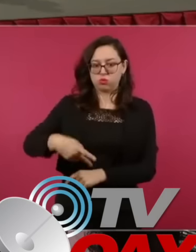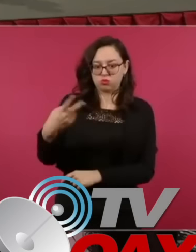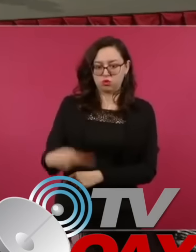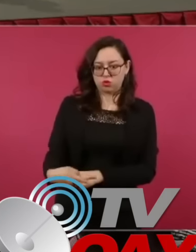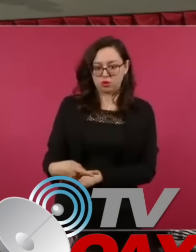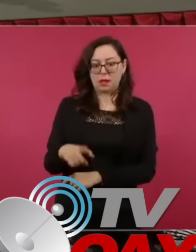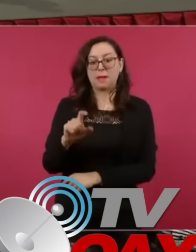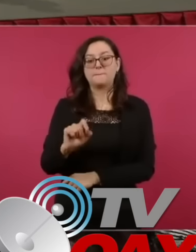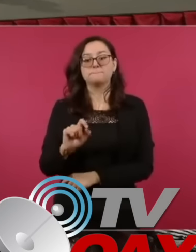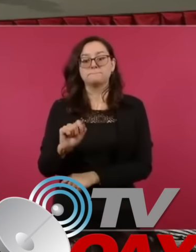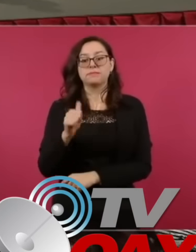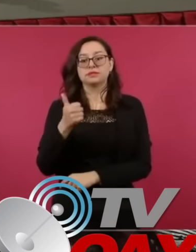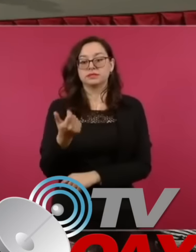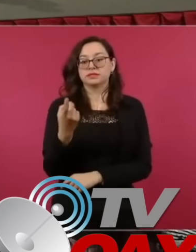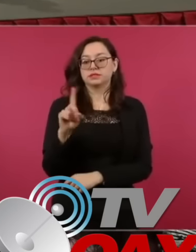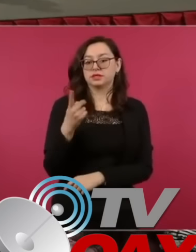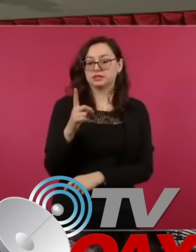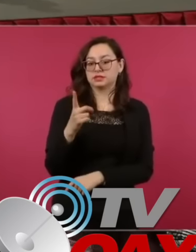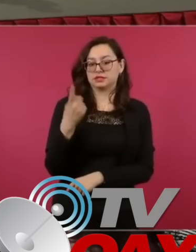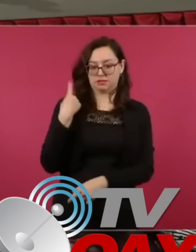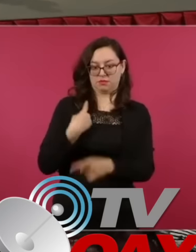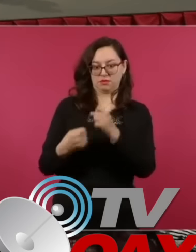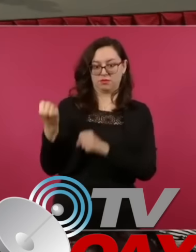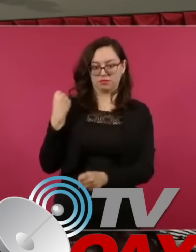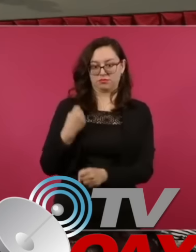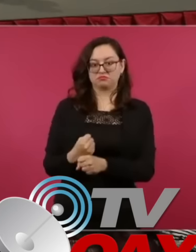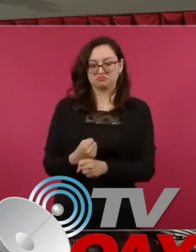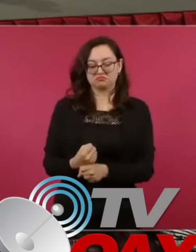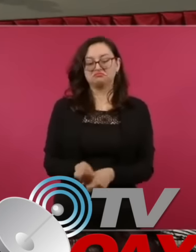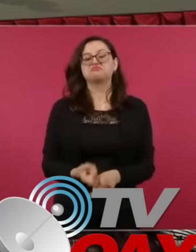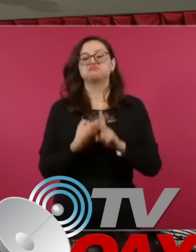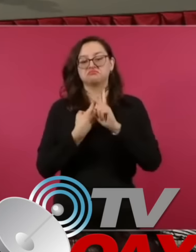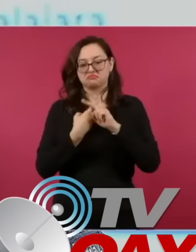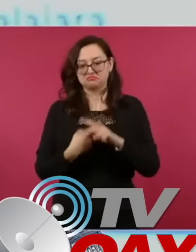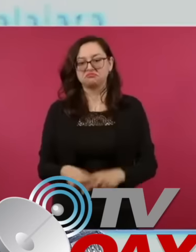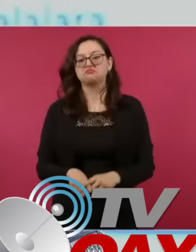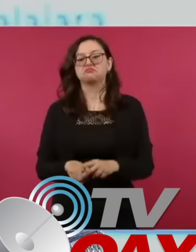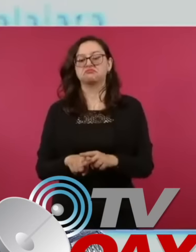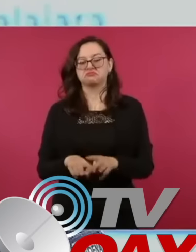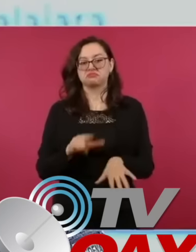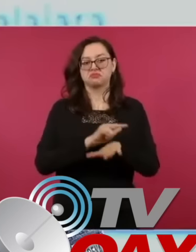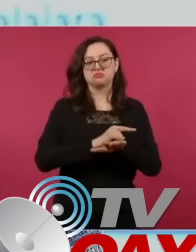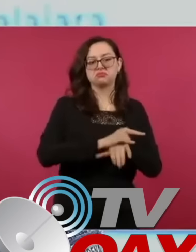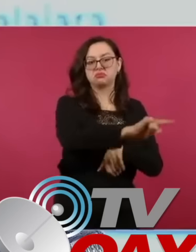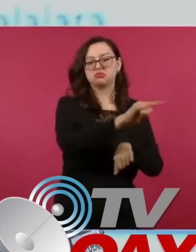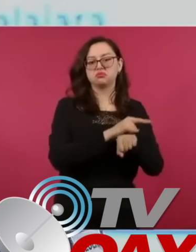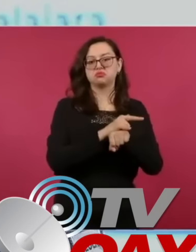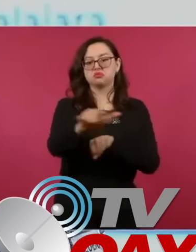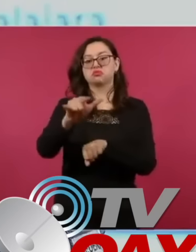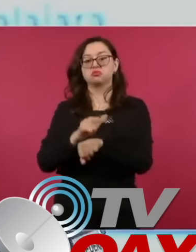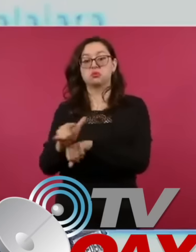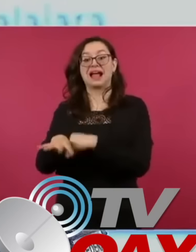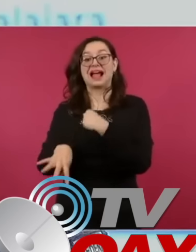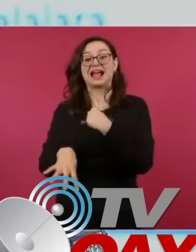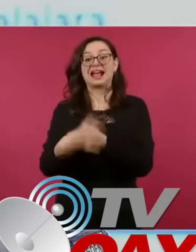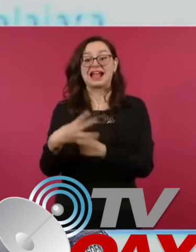el año pasado mexicana reinició sus operaciones a 14 destinos Nacionales con tres aviones Boeing